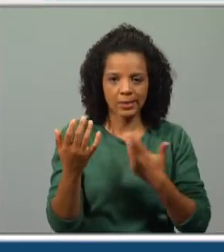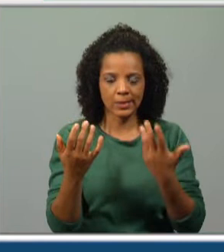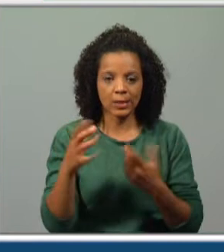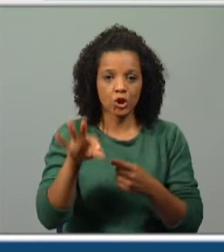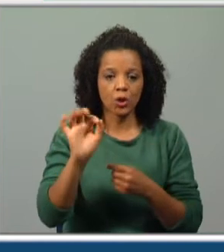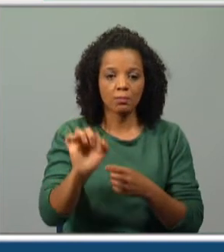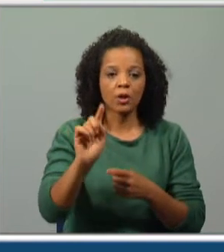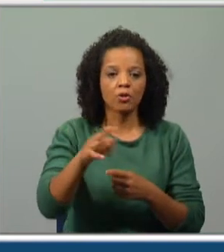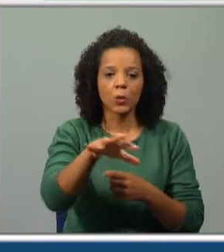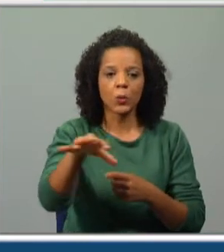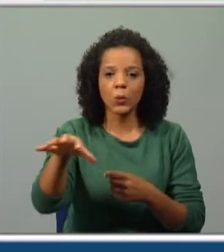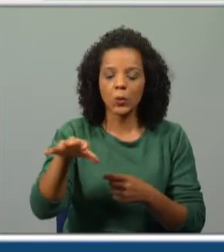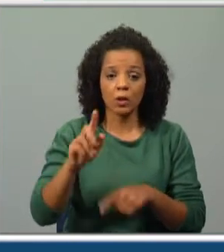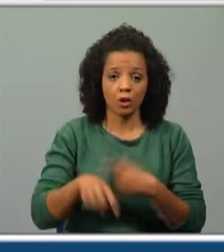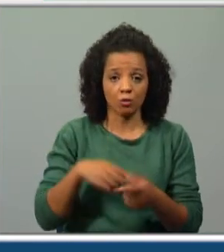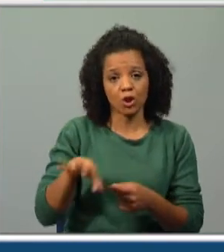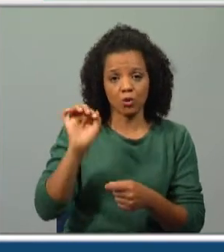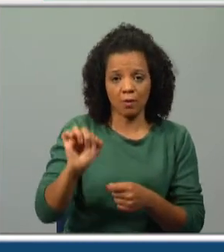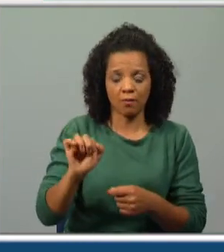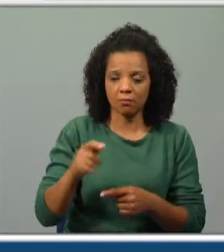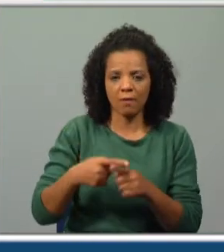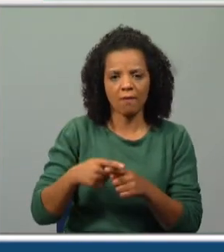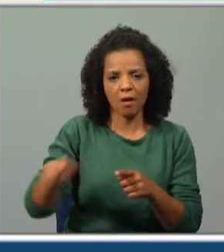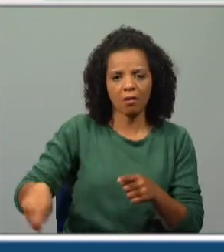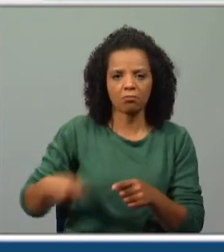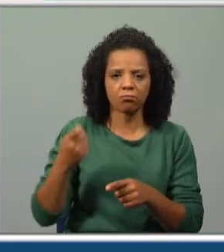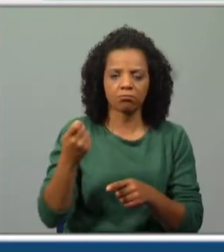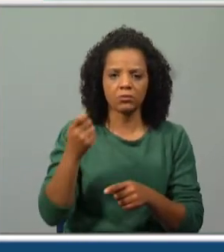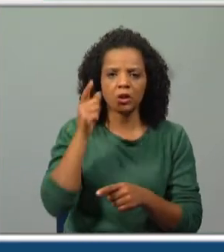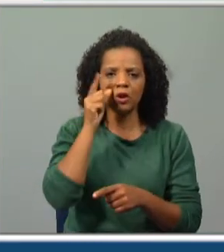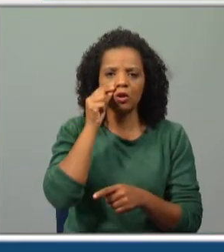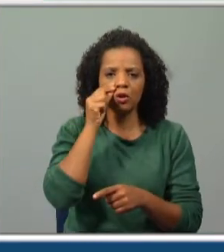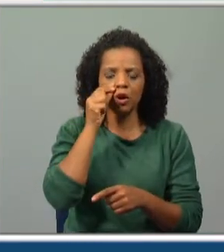Área depois a escolha dela um punhal um punhal de um velho Rei portanto um 區域後她選擇了一把匕首一位老國王的匕首，因此